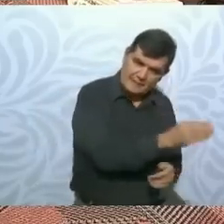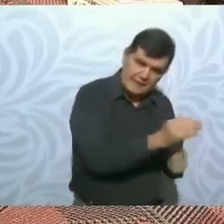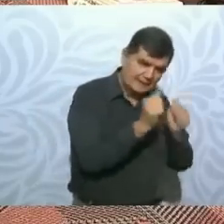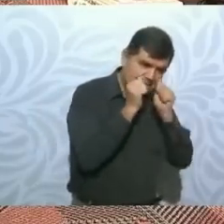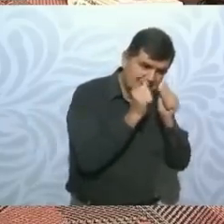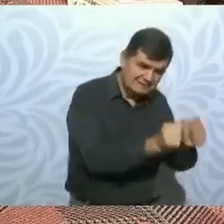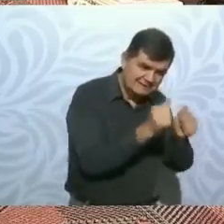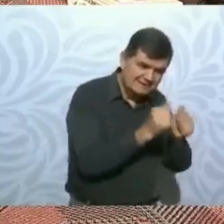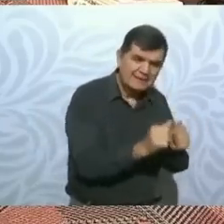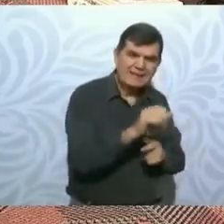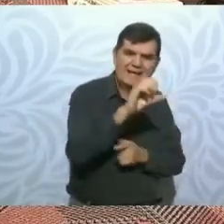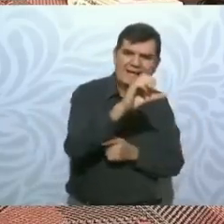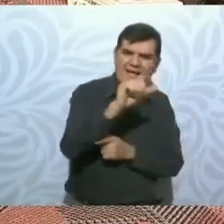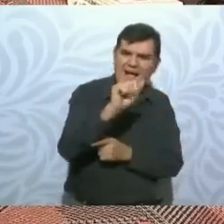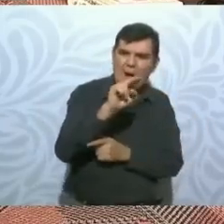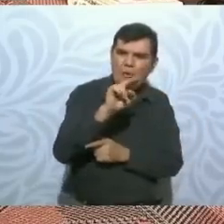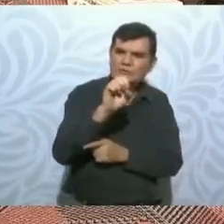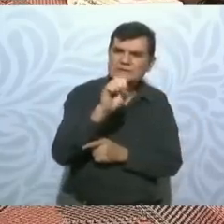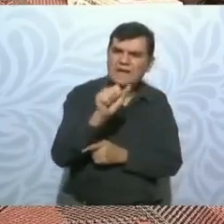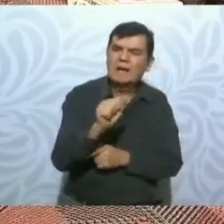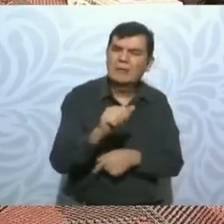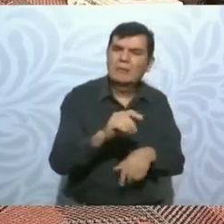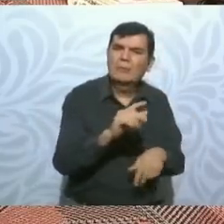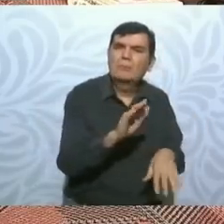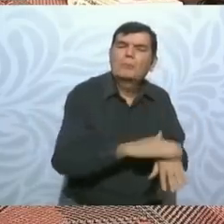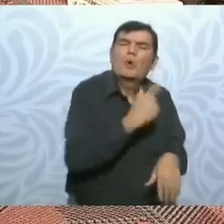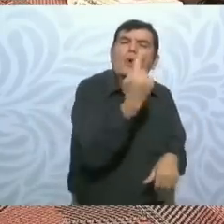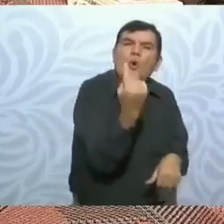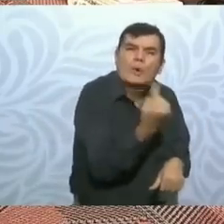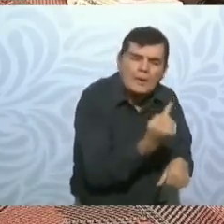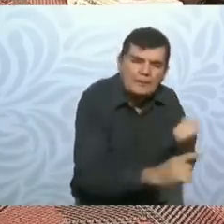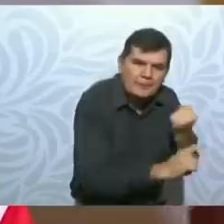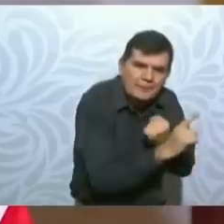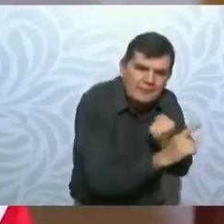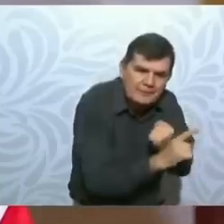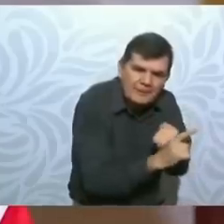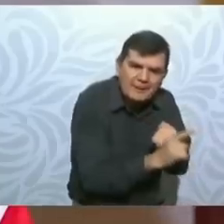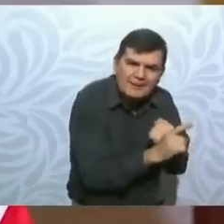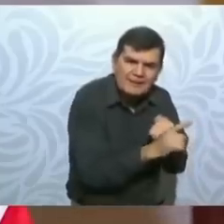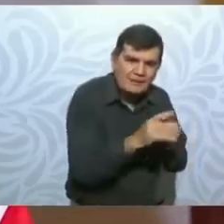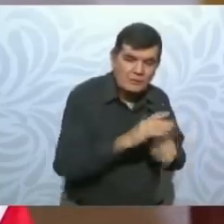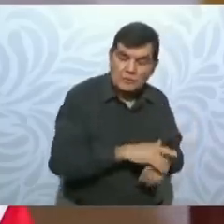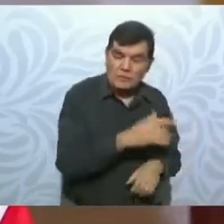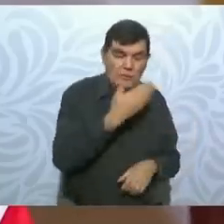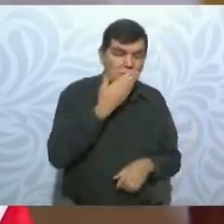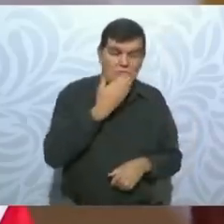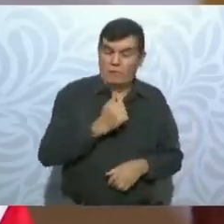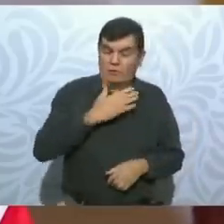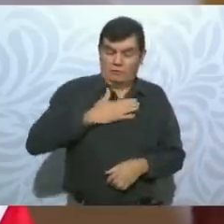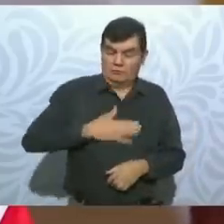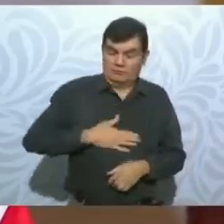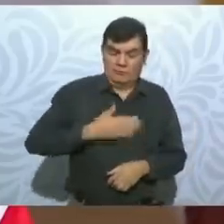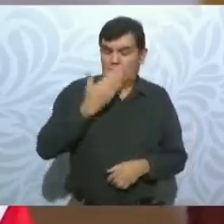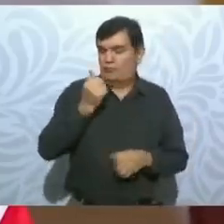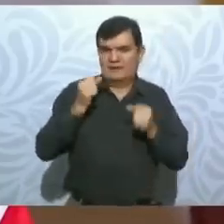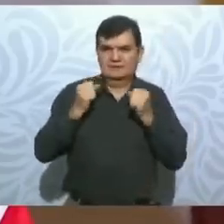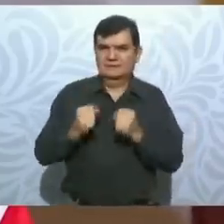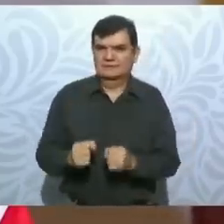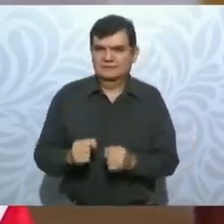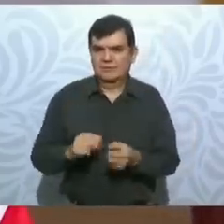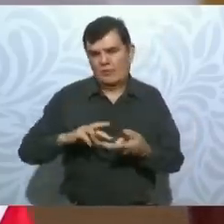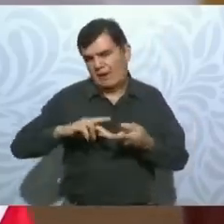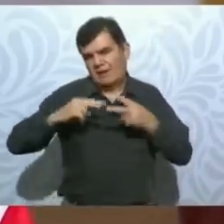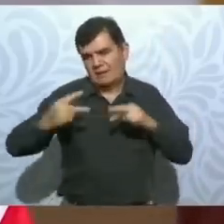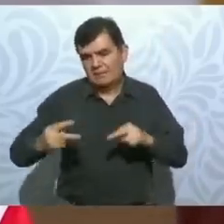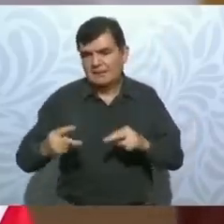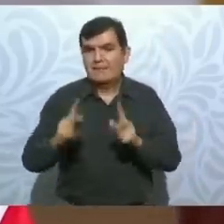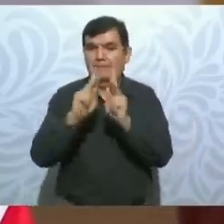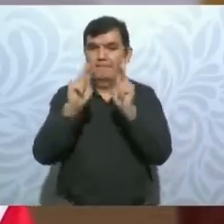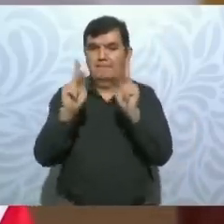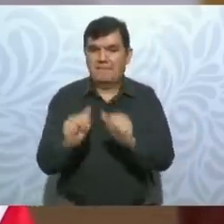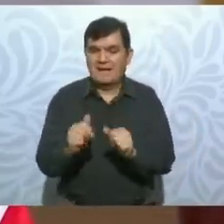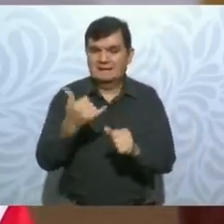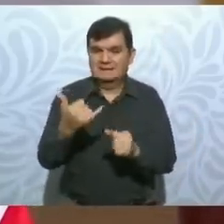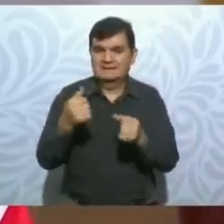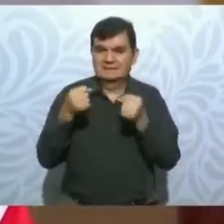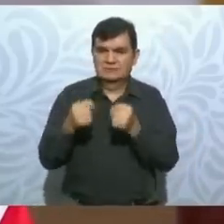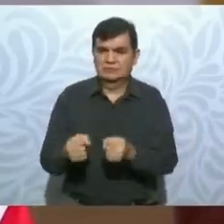causas que sin justicia no hay seguridad dicho de otra manera la paz y la seguridad son fruto de la